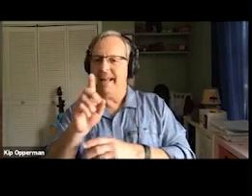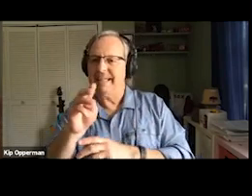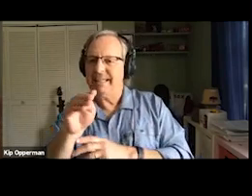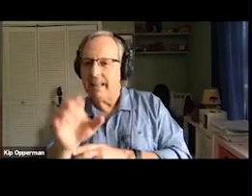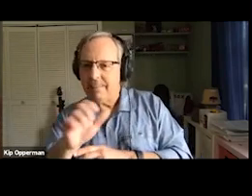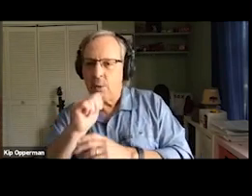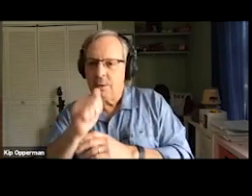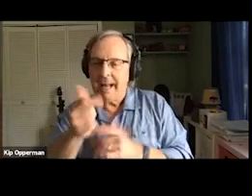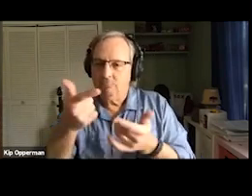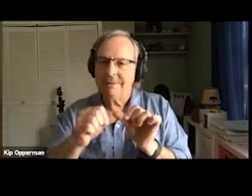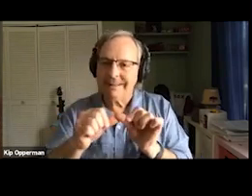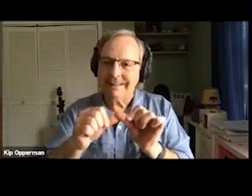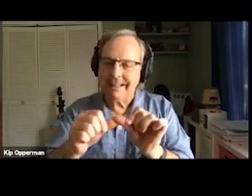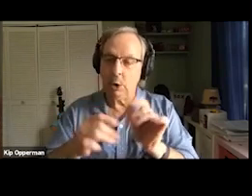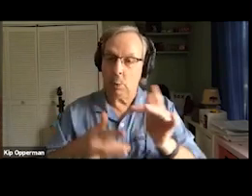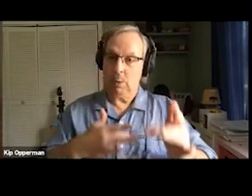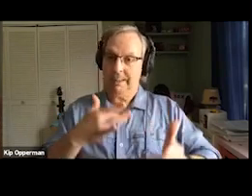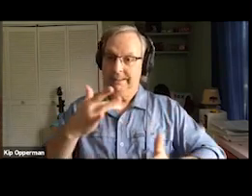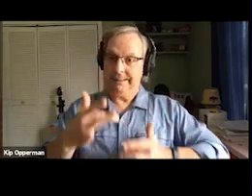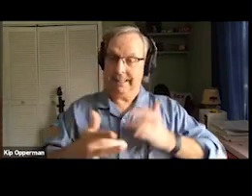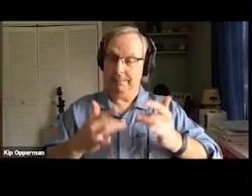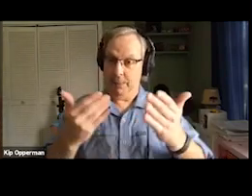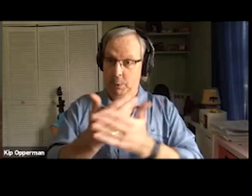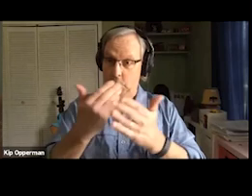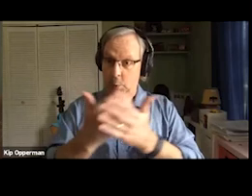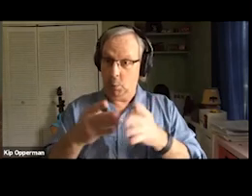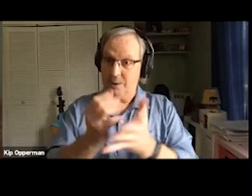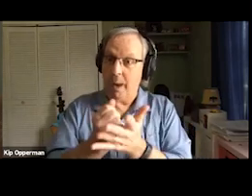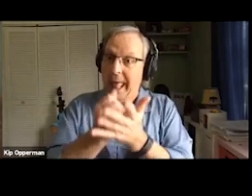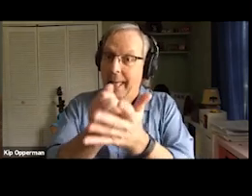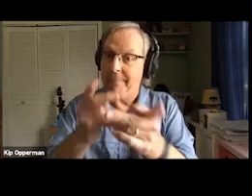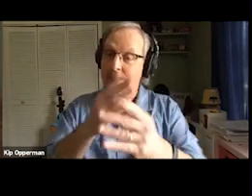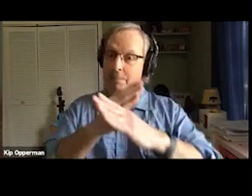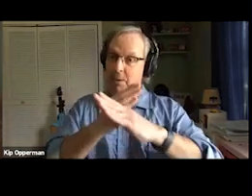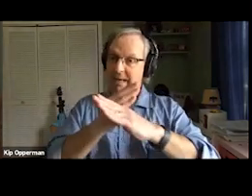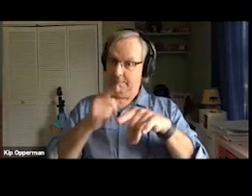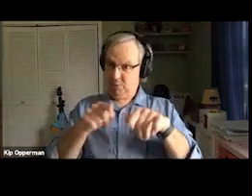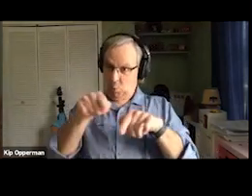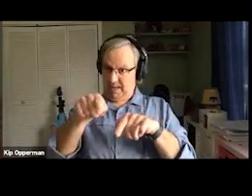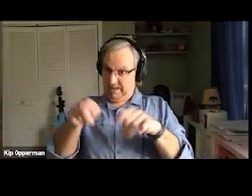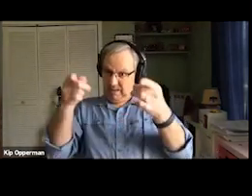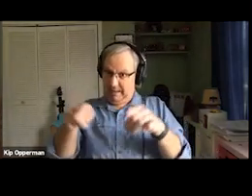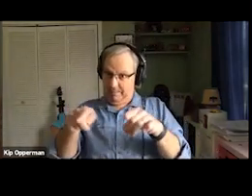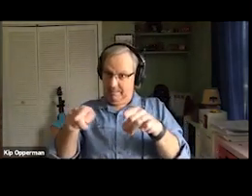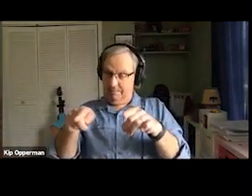Estamos entusiasmados con las formas nuevas e innovadoras en las que hemos podido ayudar a las personas y protegerlas durante este esfuerzo, pero, francamente, lo básico,